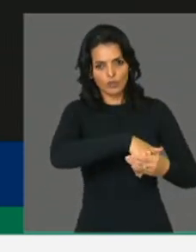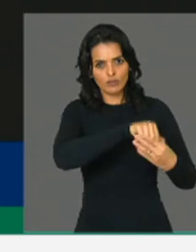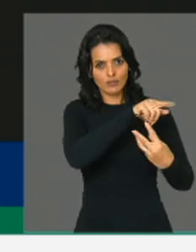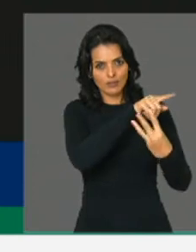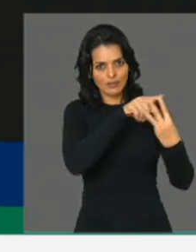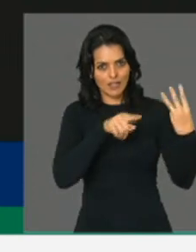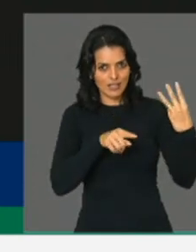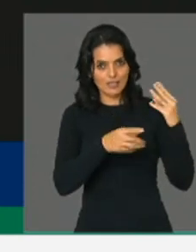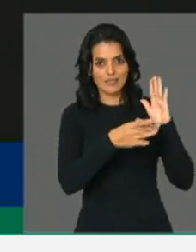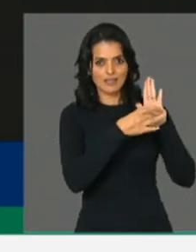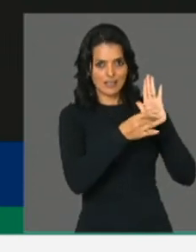DO ROSÁRIO, DEPUTADA ERIKA, DEPUTADA TALÍRIA E ESSA CASA